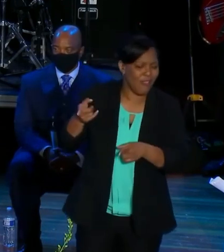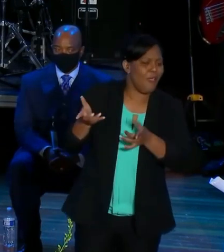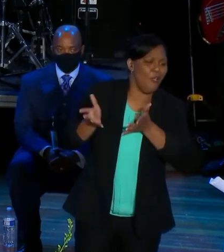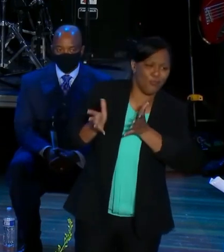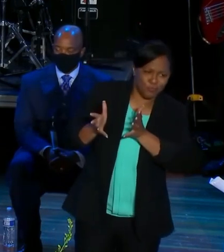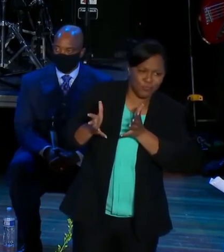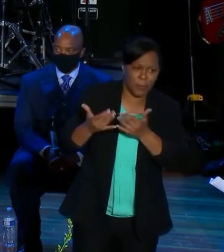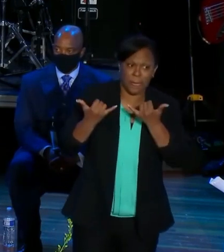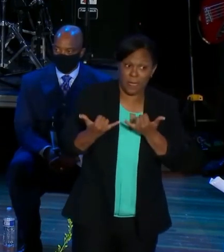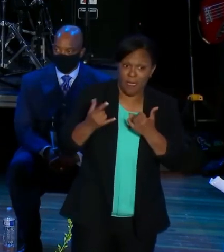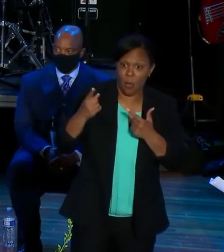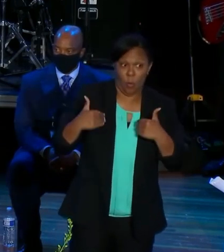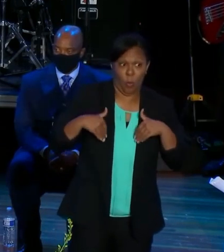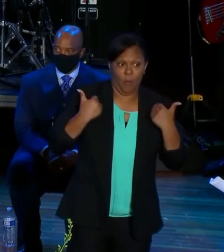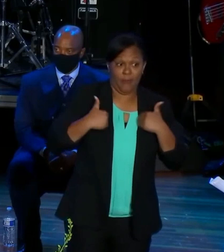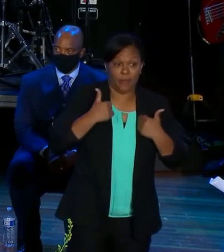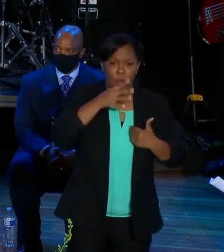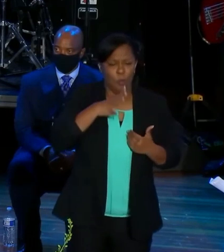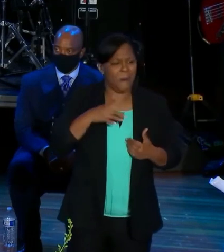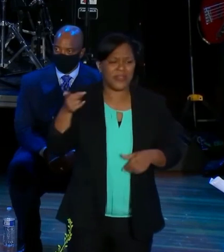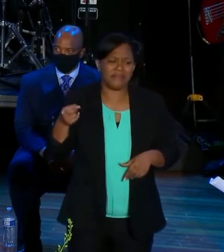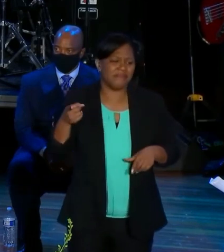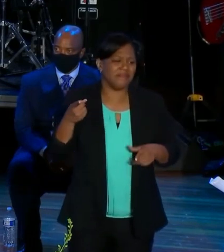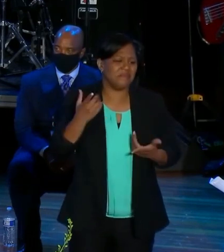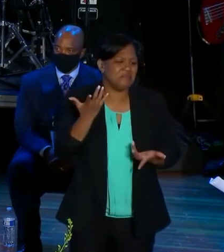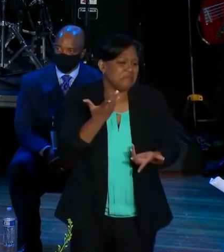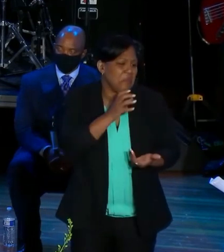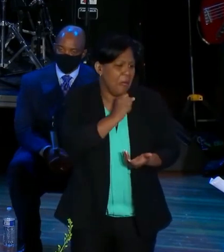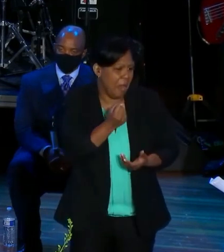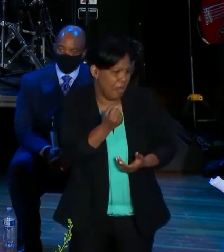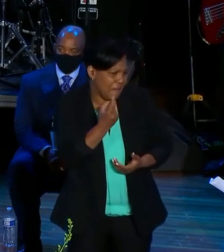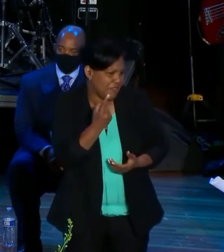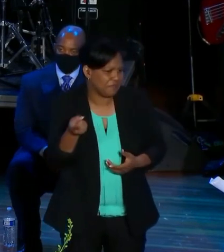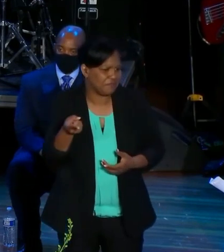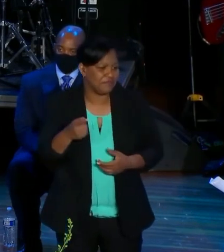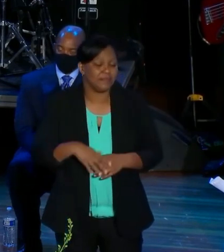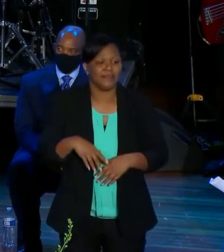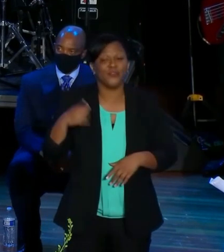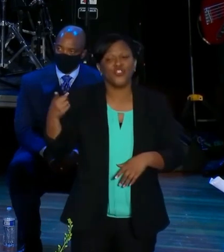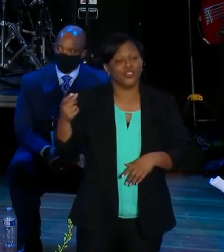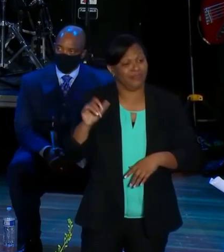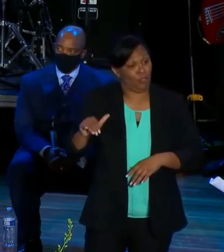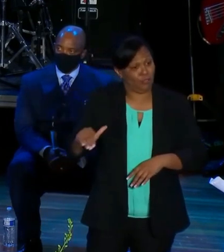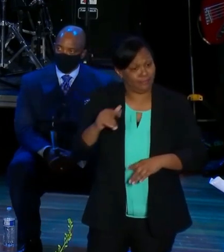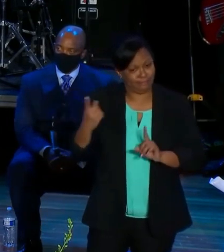Hon drog i min kavaj - och jag såg mig omkring och jag stålsatte mig - och hon tittade på mig och sa: